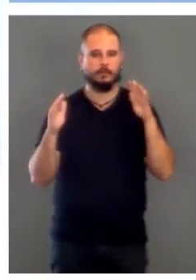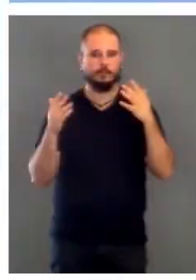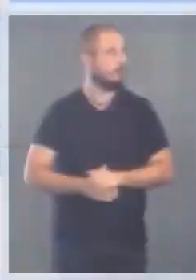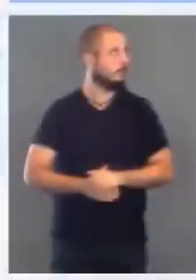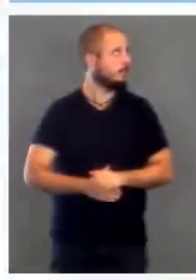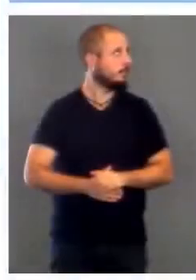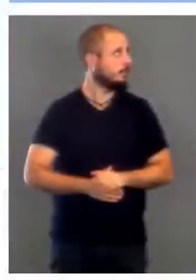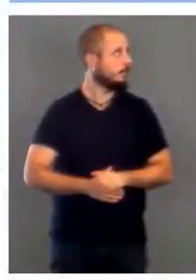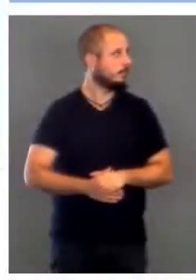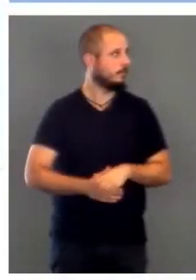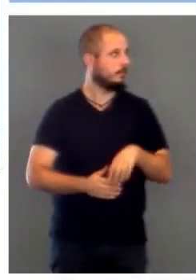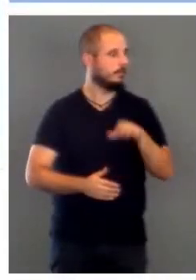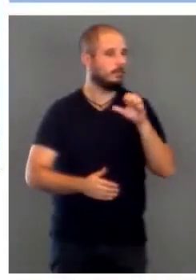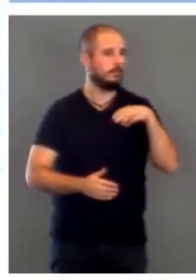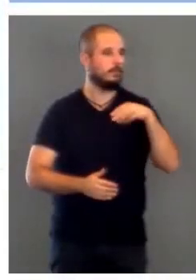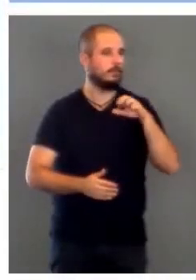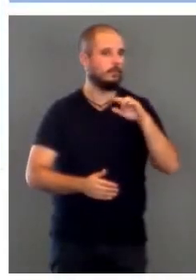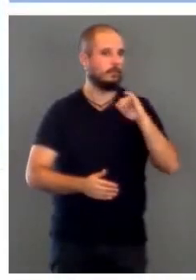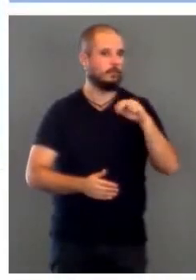Enedina Conde Rubio